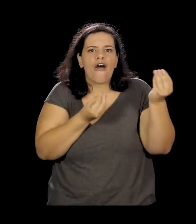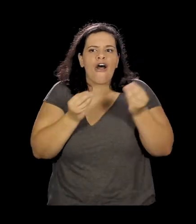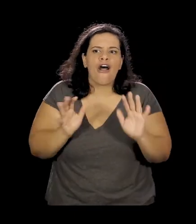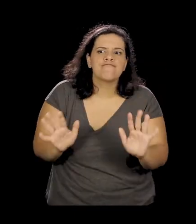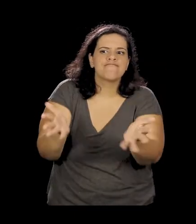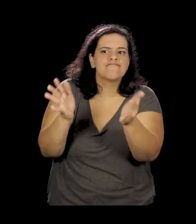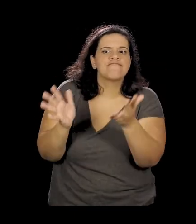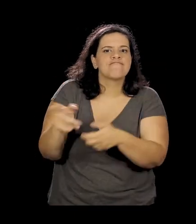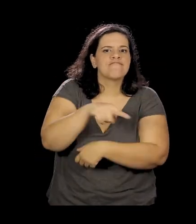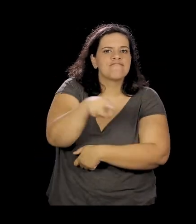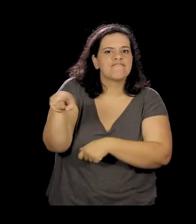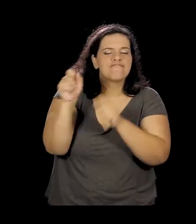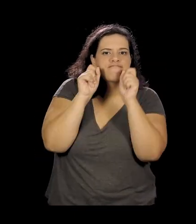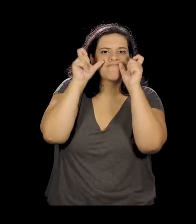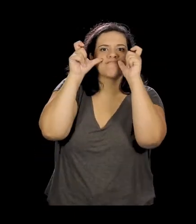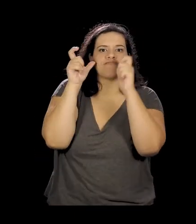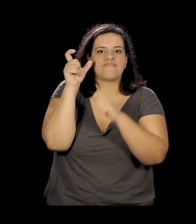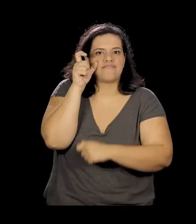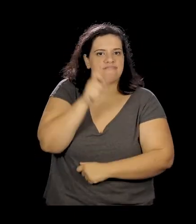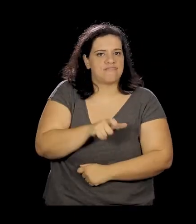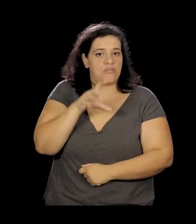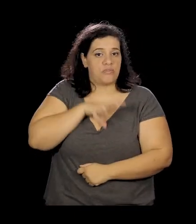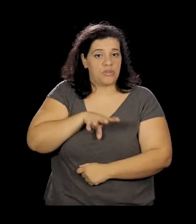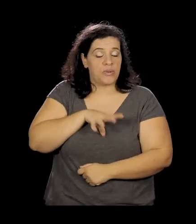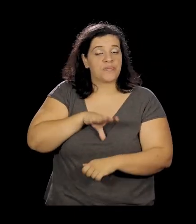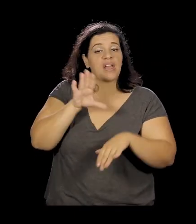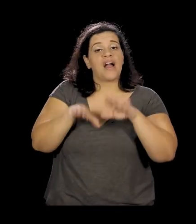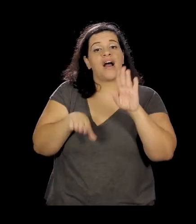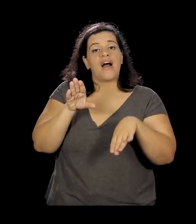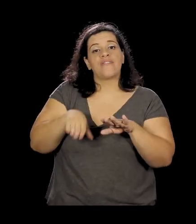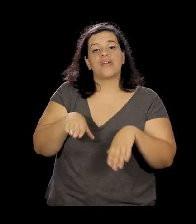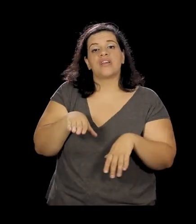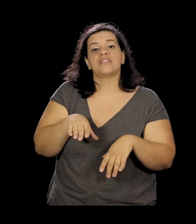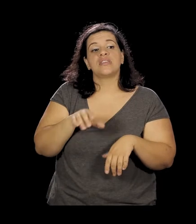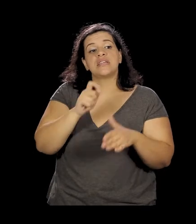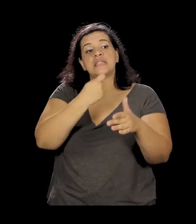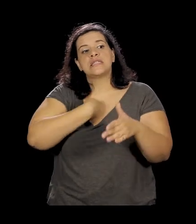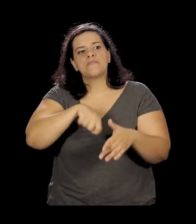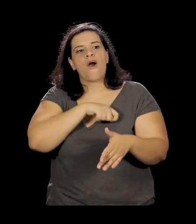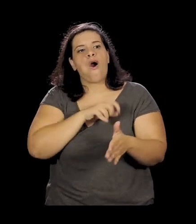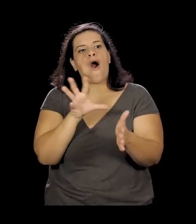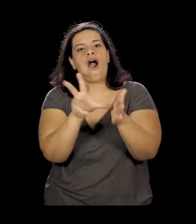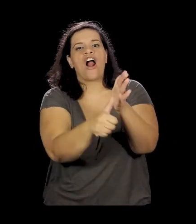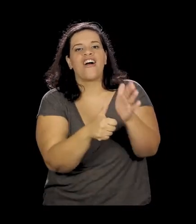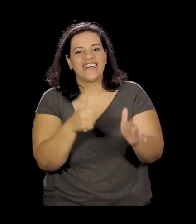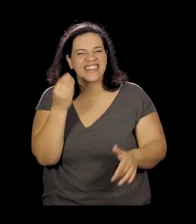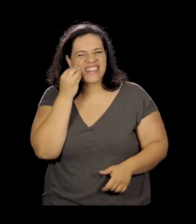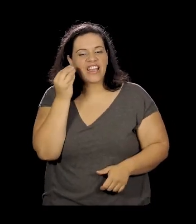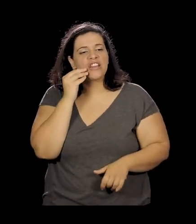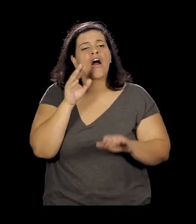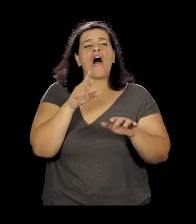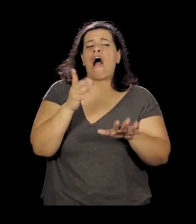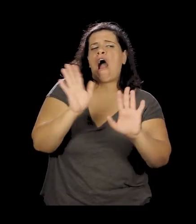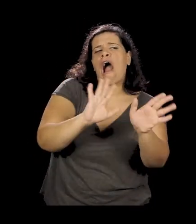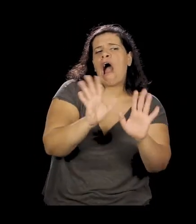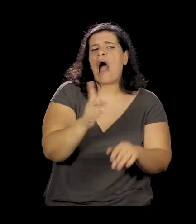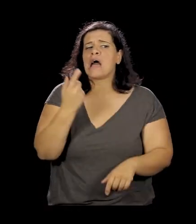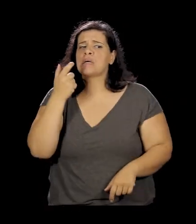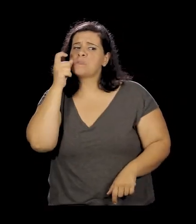que não funcionam, às vezes tentamos roubar alunos do espanhol. Aparecemos nas aulas de espanhol: “Não!